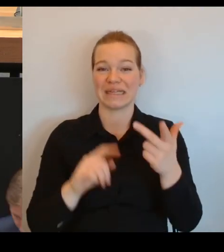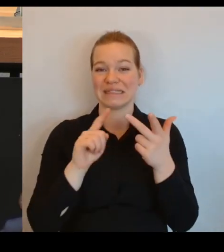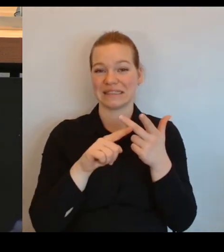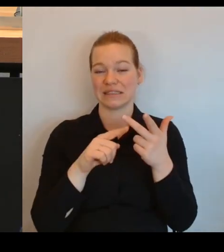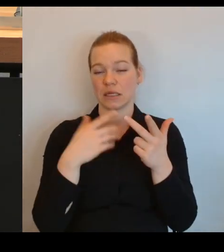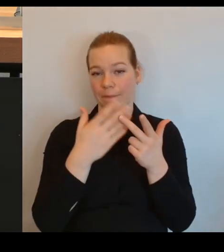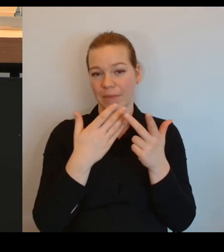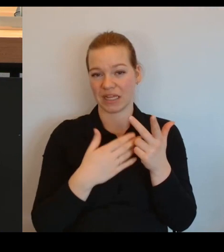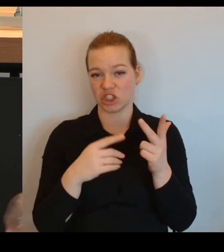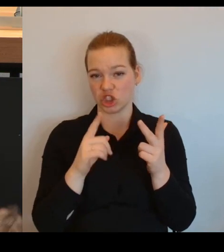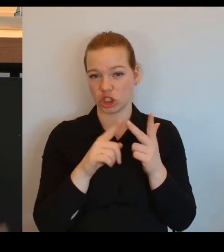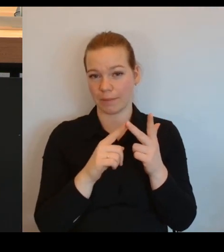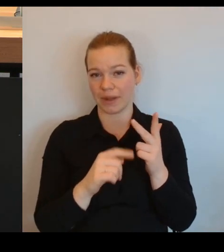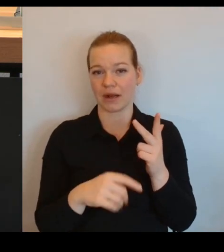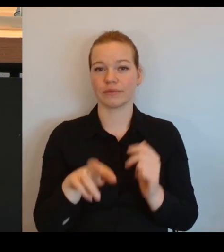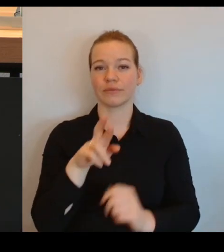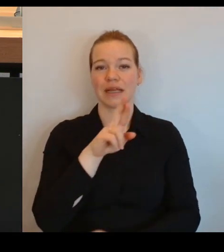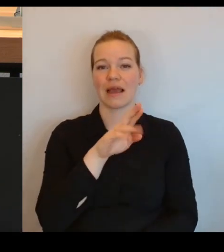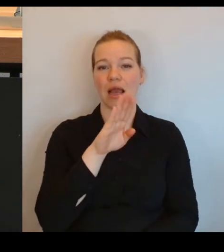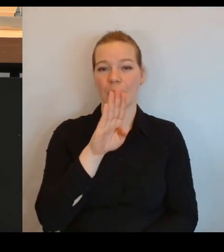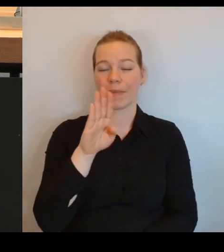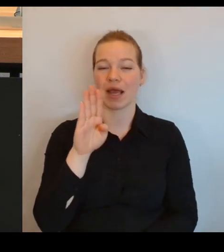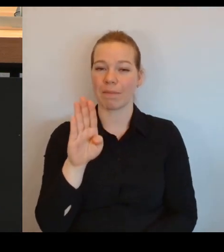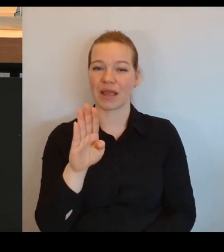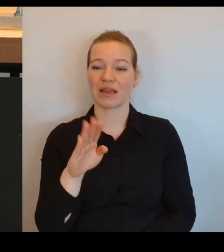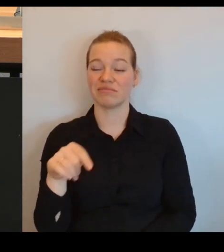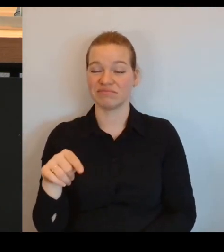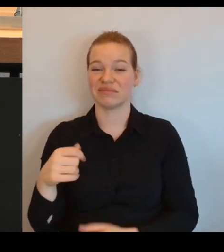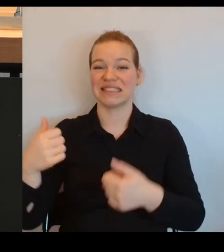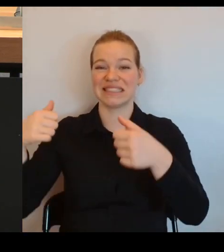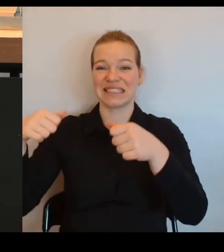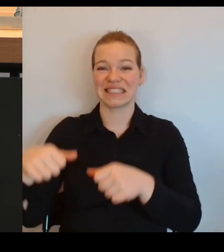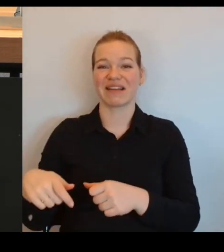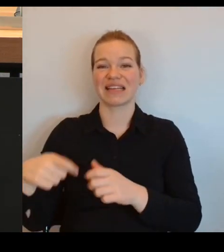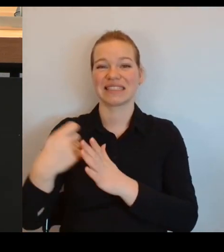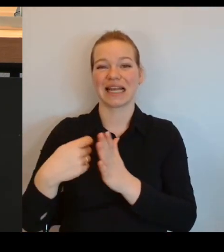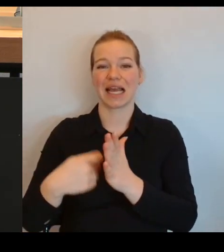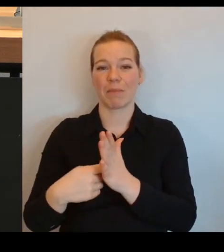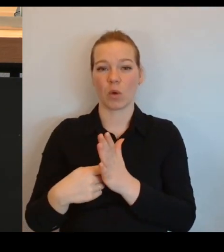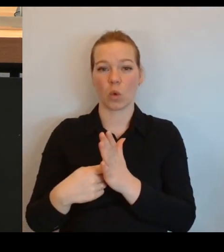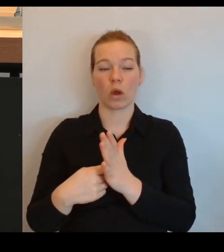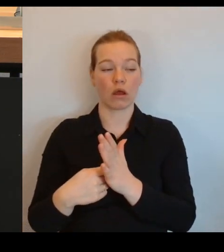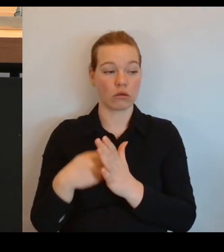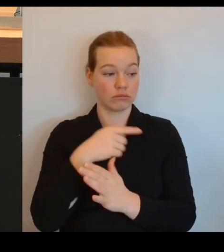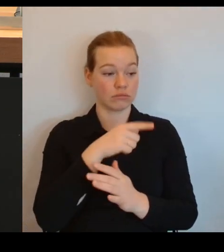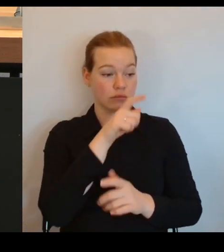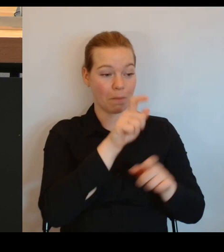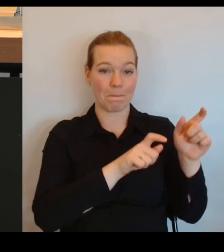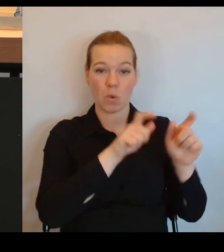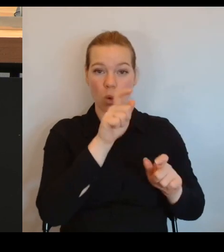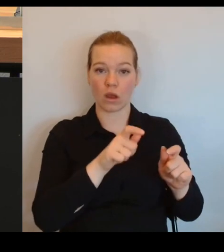Bürger finanziert wird. Die Beanstandung des Rechnungshofes sind derart umfassend, wie ich es bisher in